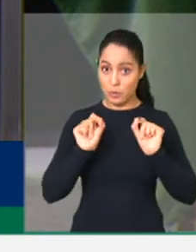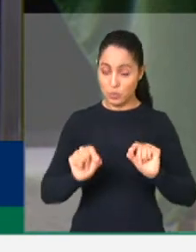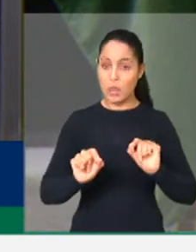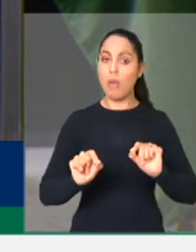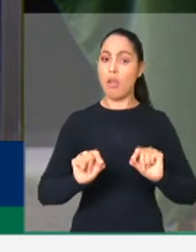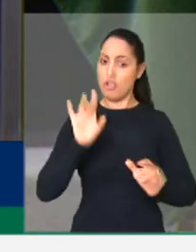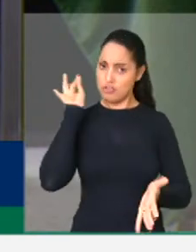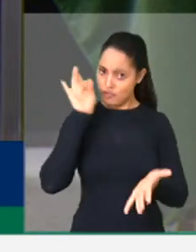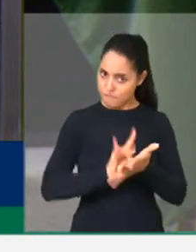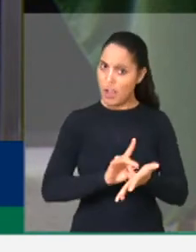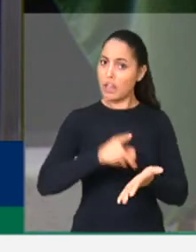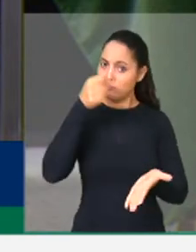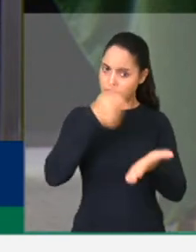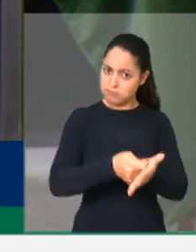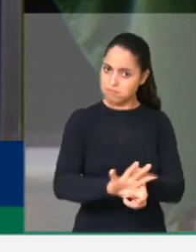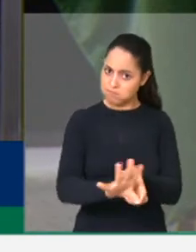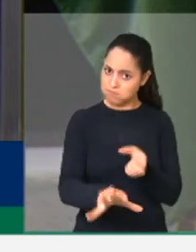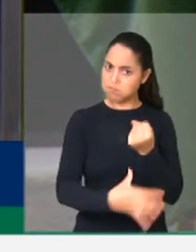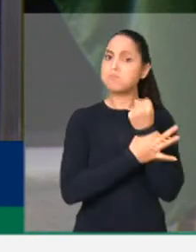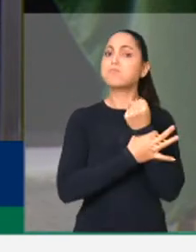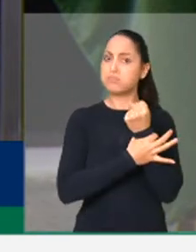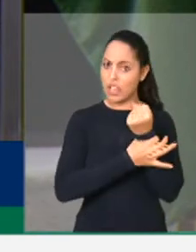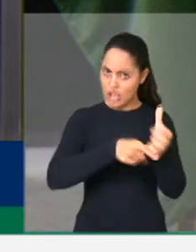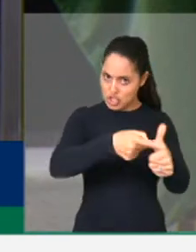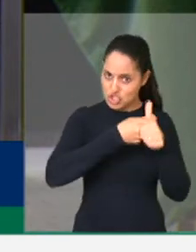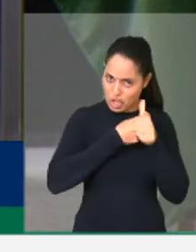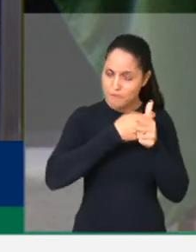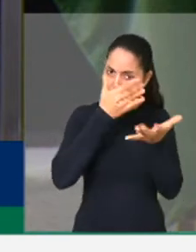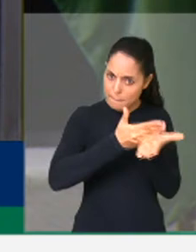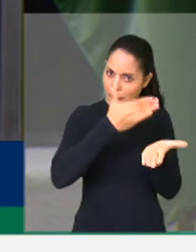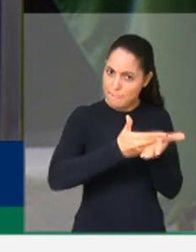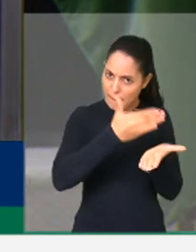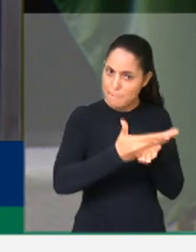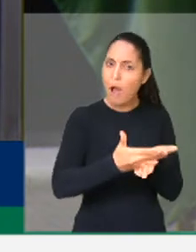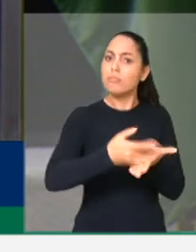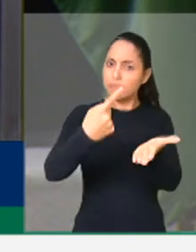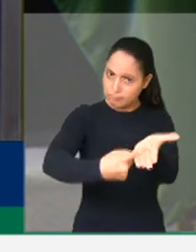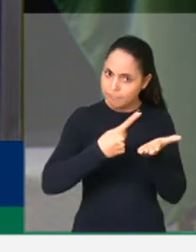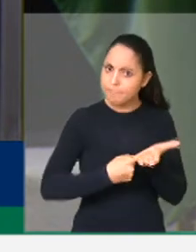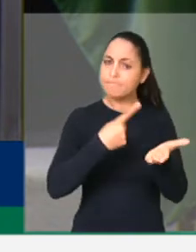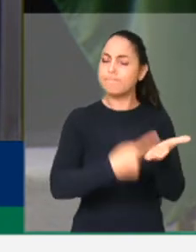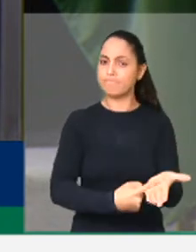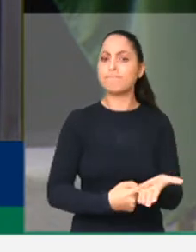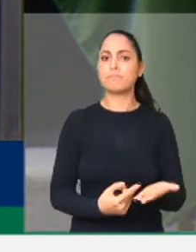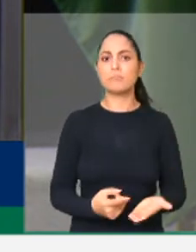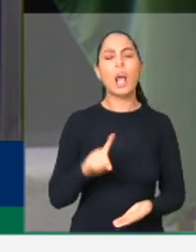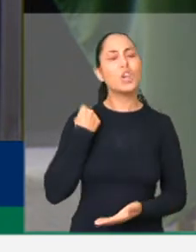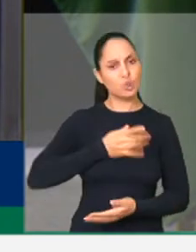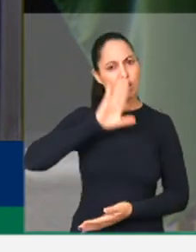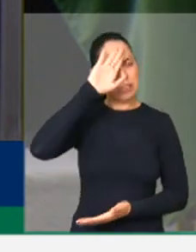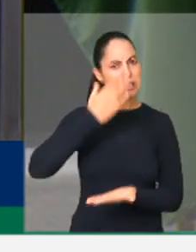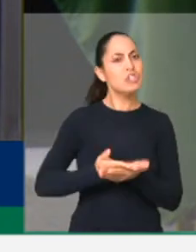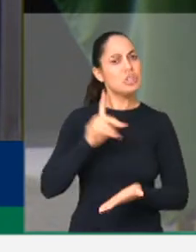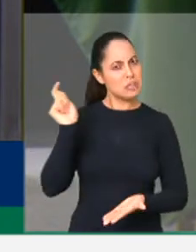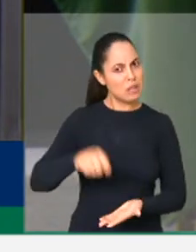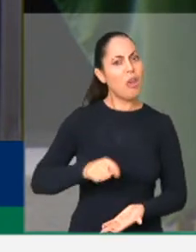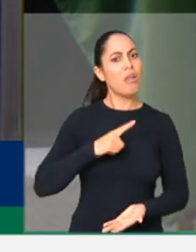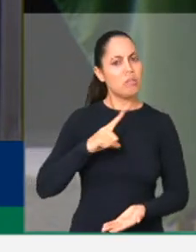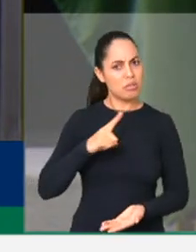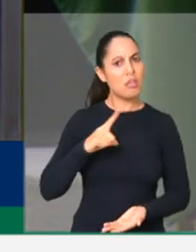DEVEDOR CONTRARIAMENTE AO DEFENDIDO PELO PODER EXECUTIVO. ACREDITAMOS QUE QUAISQUER ENCARGOS POR INADIMPLEMENTO DEVE SER